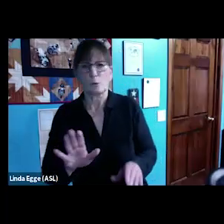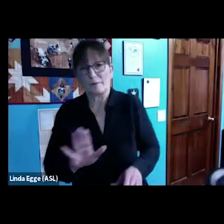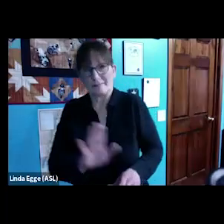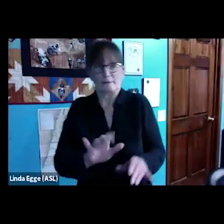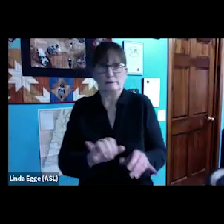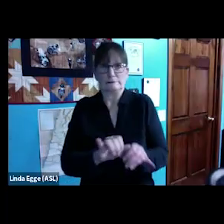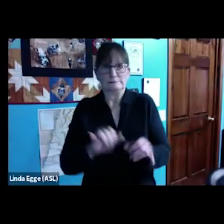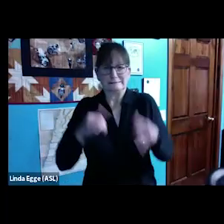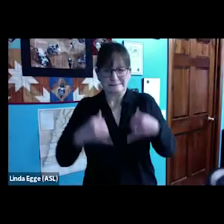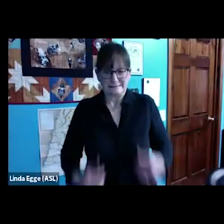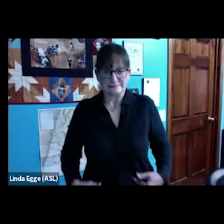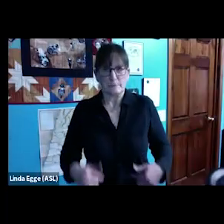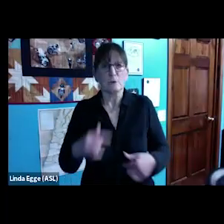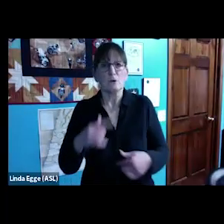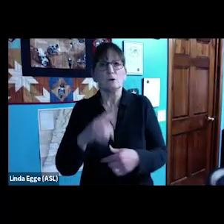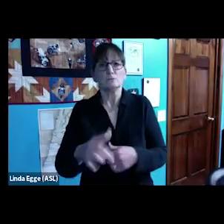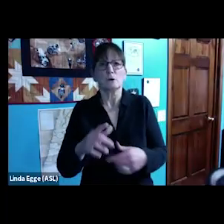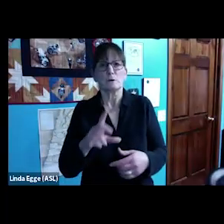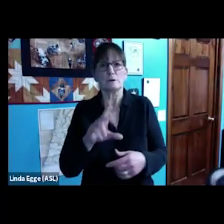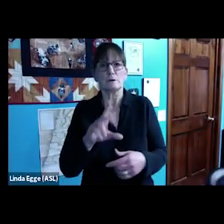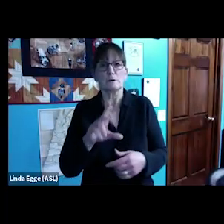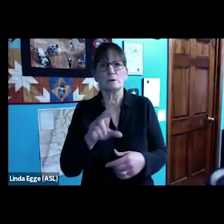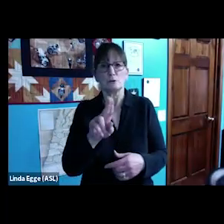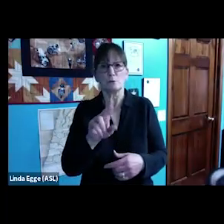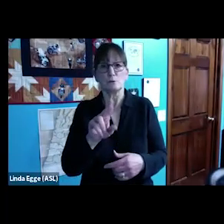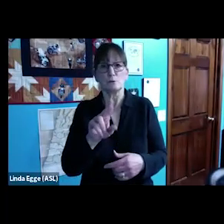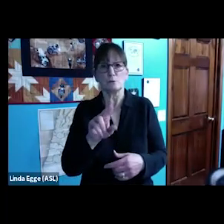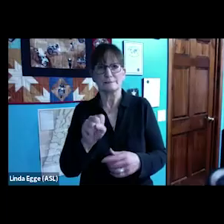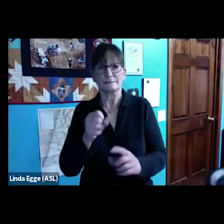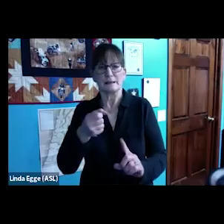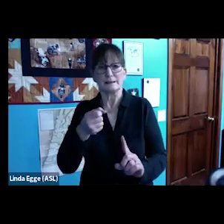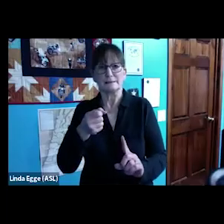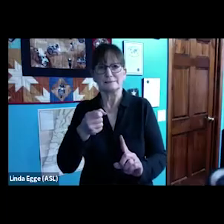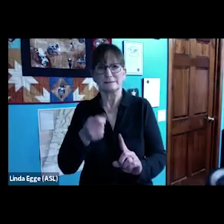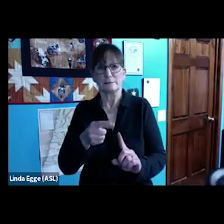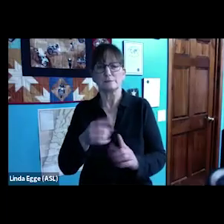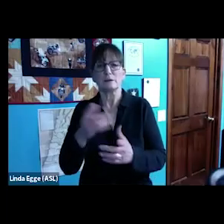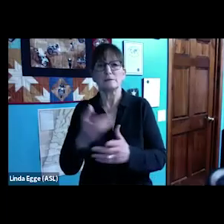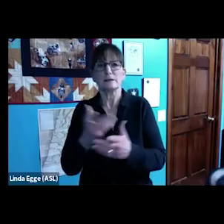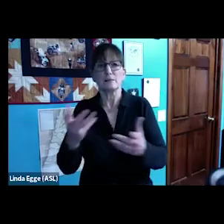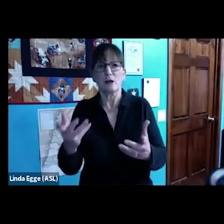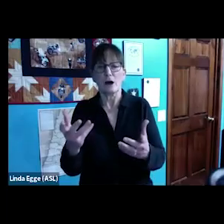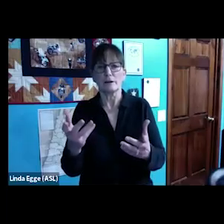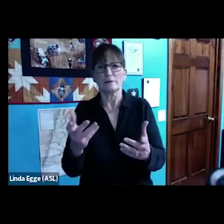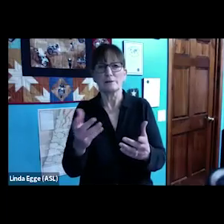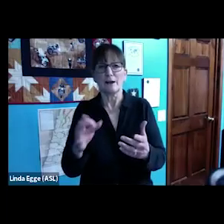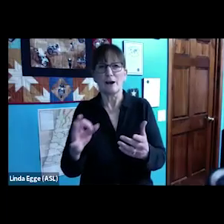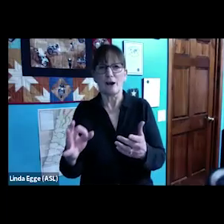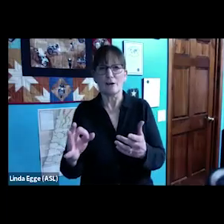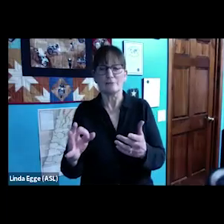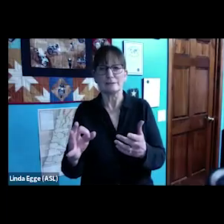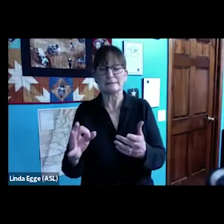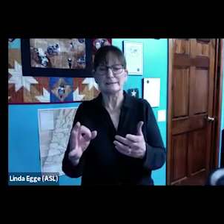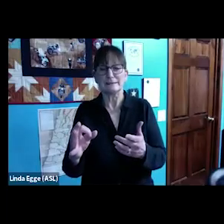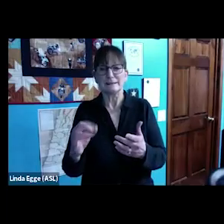Y como mencionó Zuzanna, ningún solicitante de SOAR es igual.